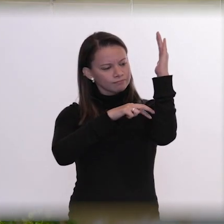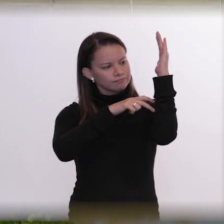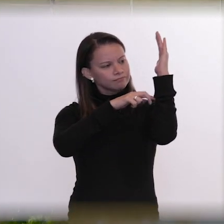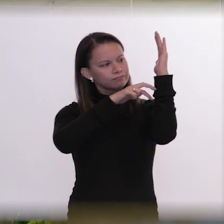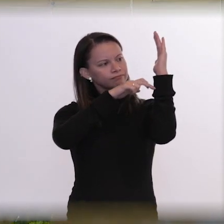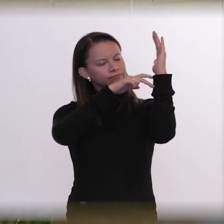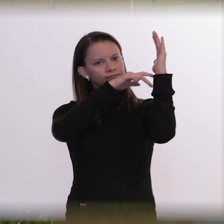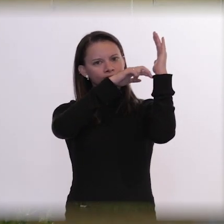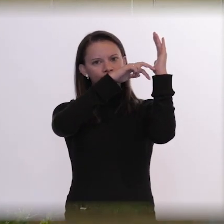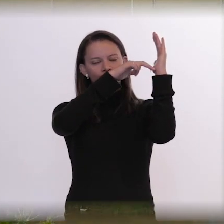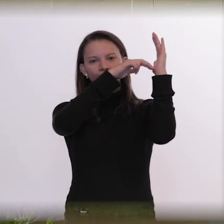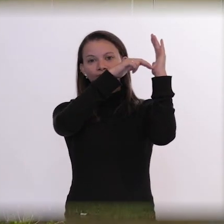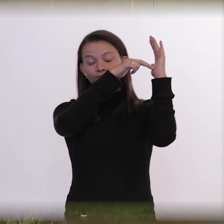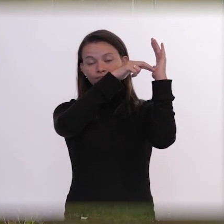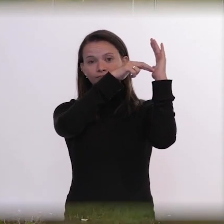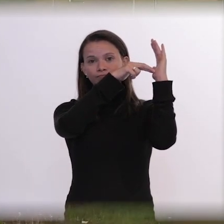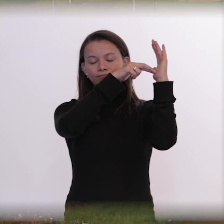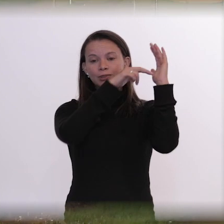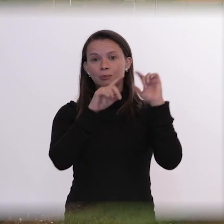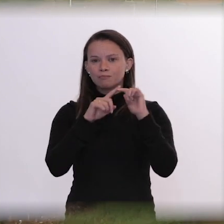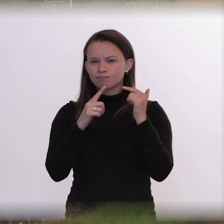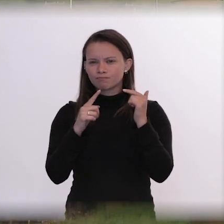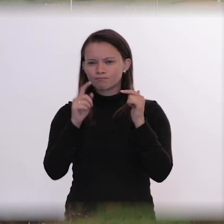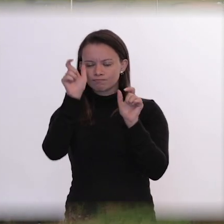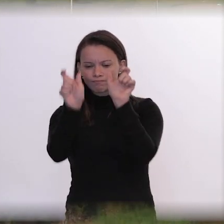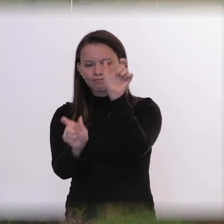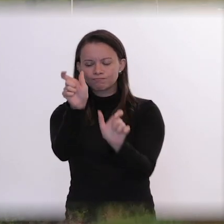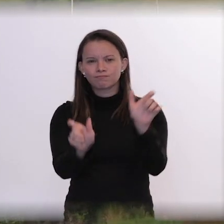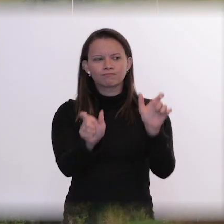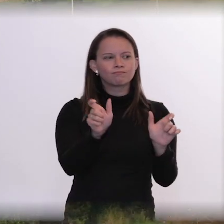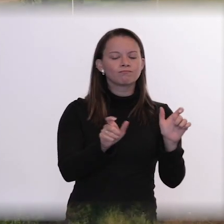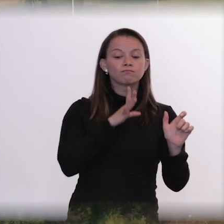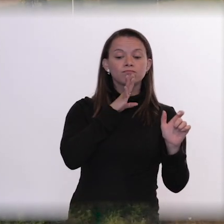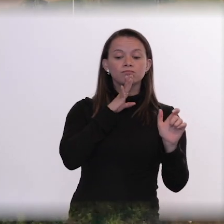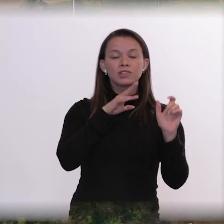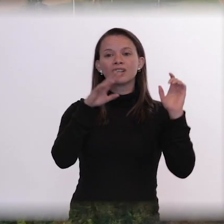a união, no Tucuruí, mas tinha muita gente conhecida e ele desistiu.